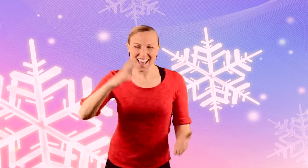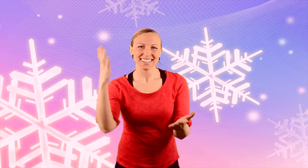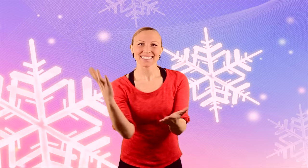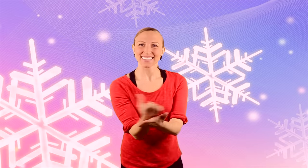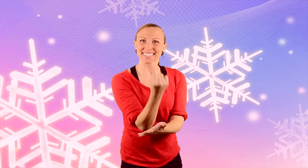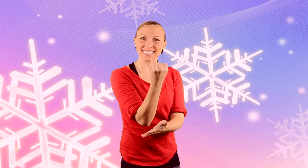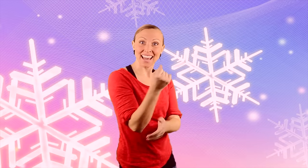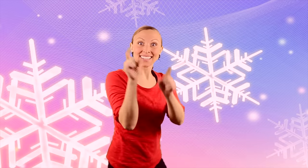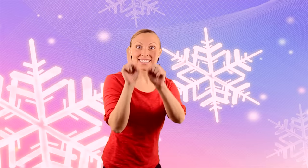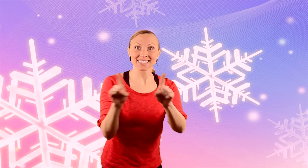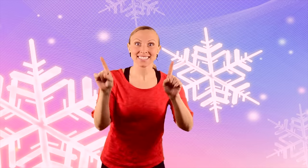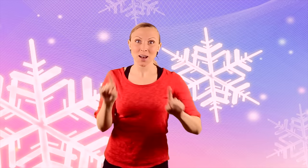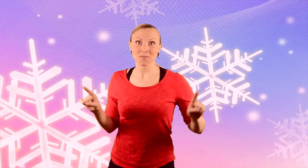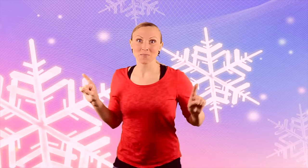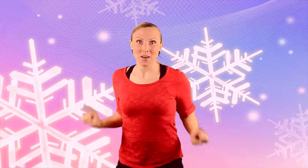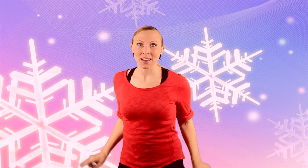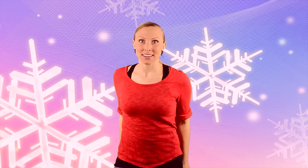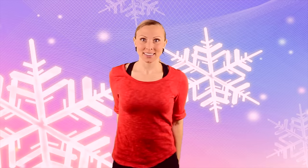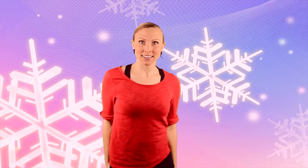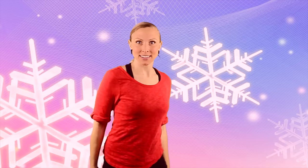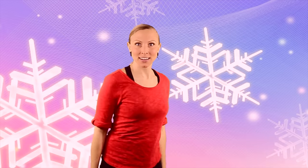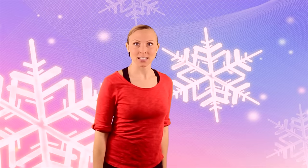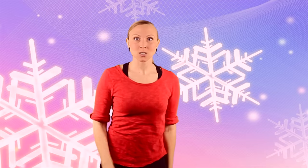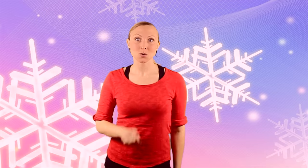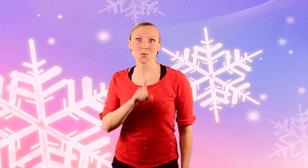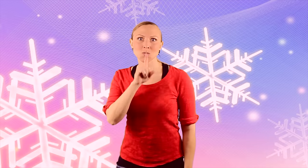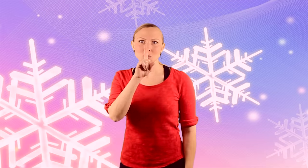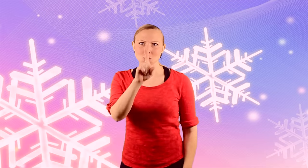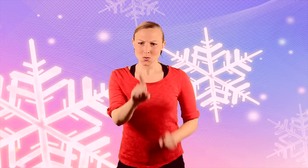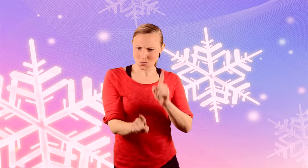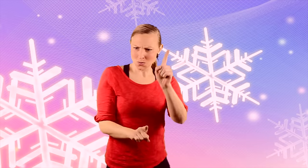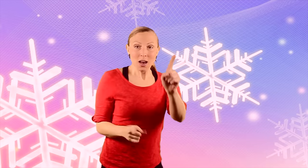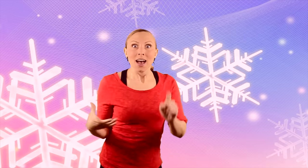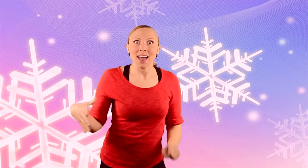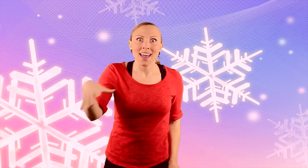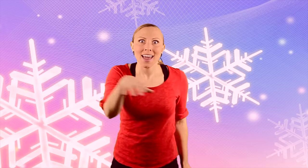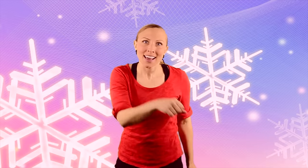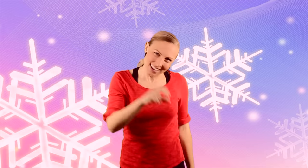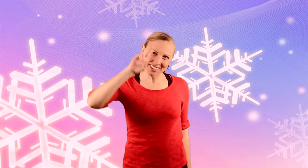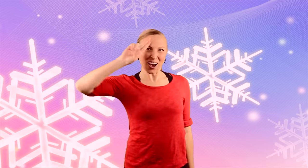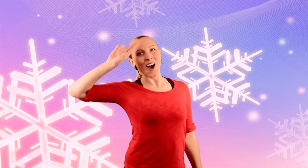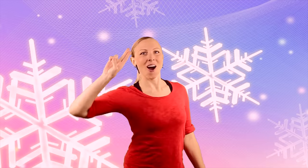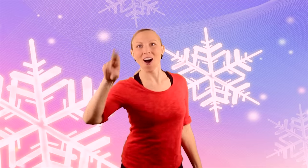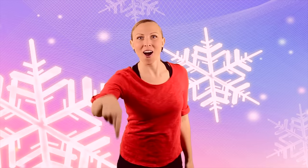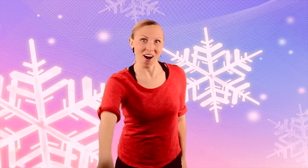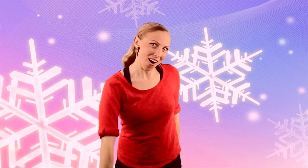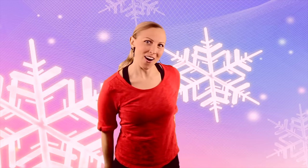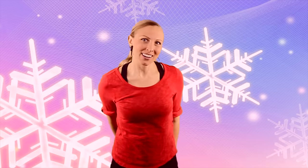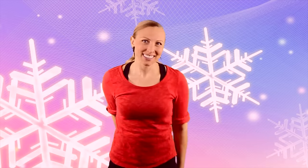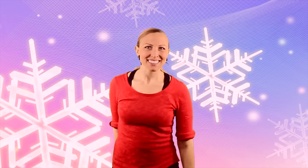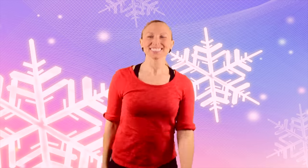Äntligen december. Ljusen tänds över hela stan.